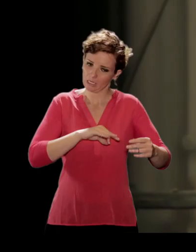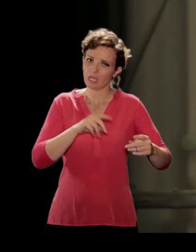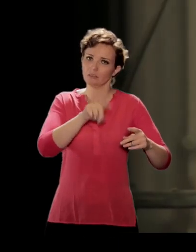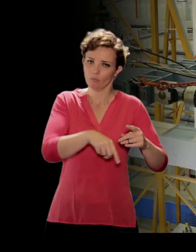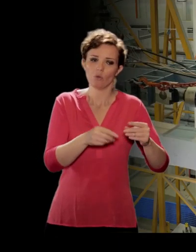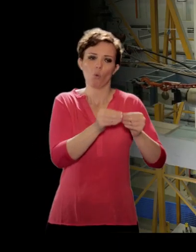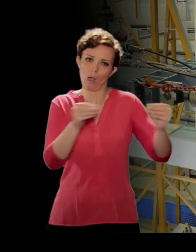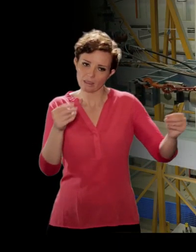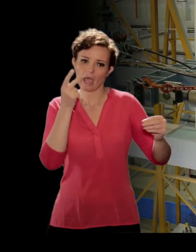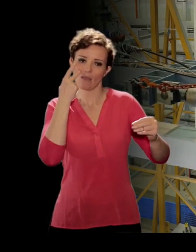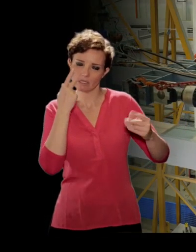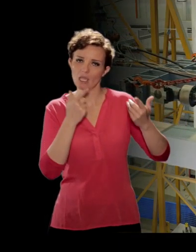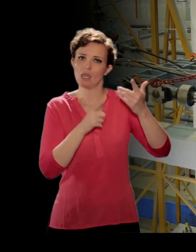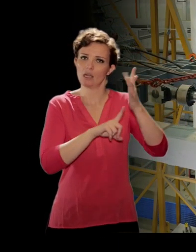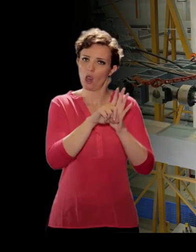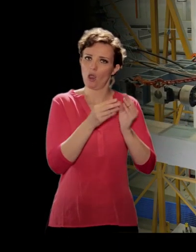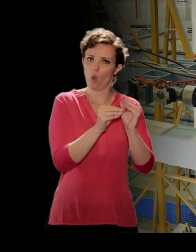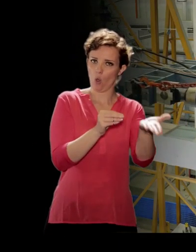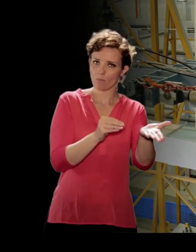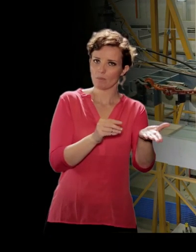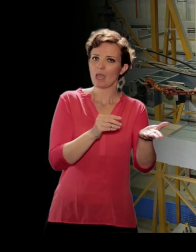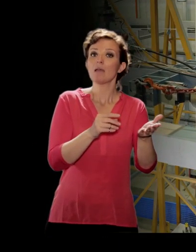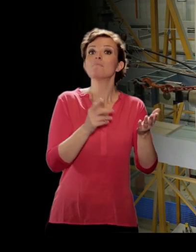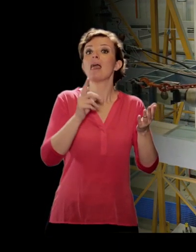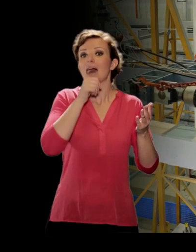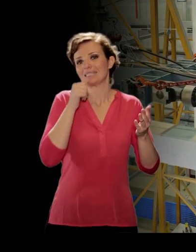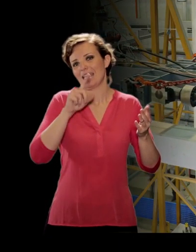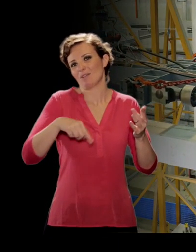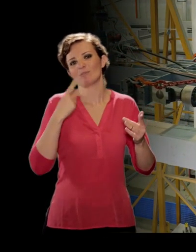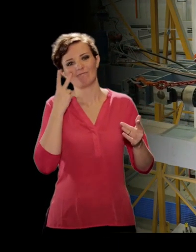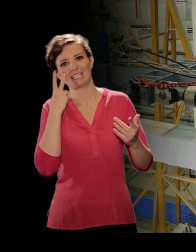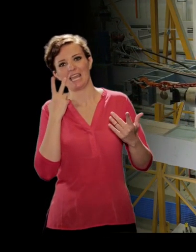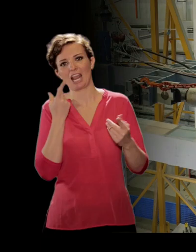in termini di resistenza dei materiali, ma anche la loro sostenibilità.